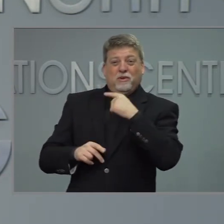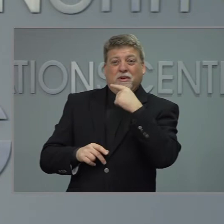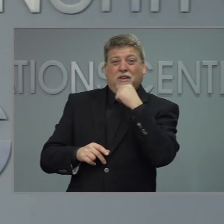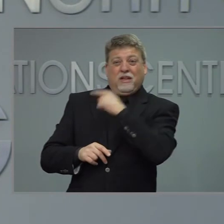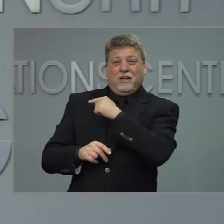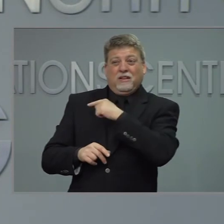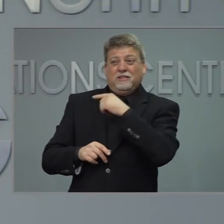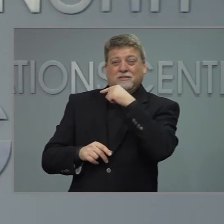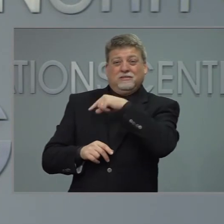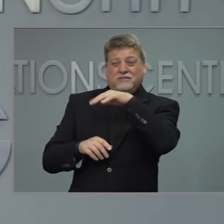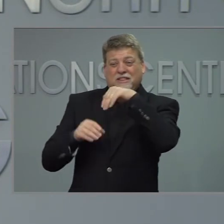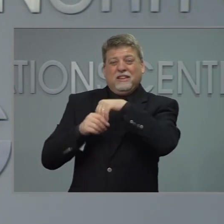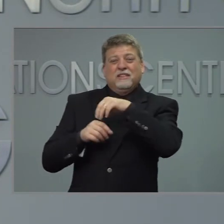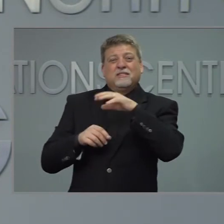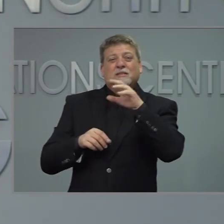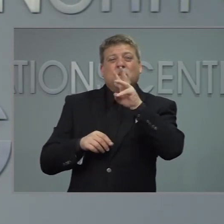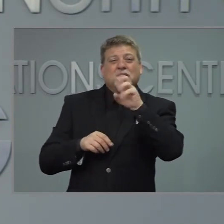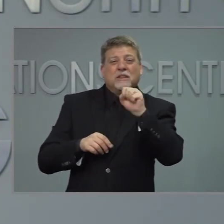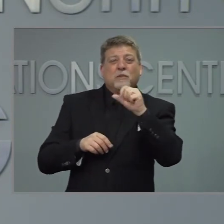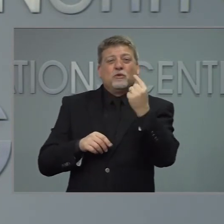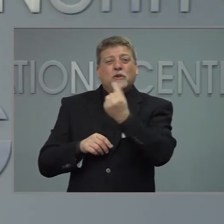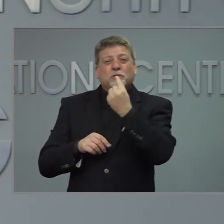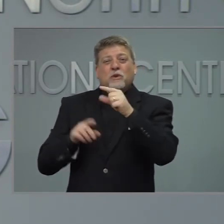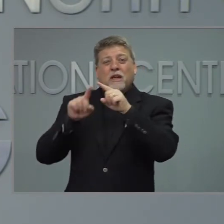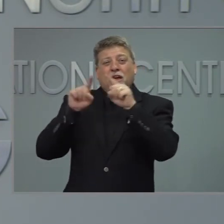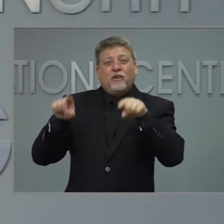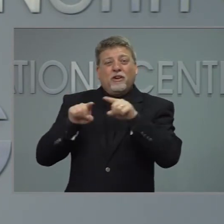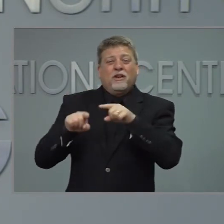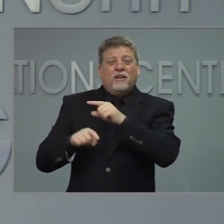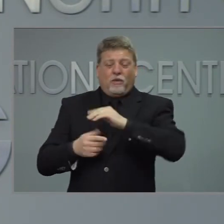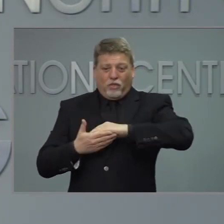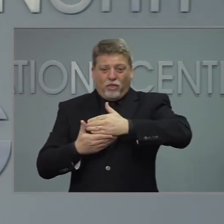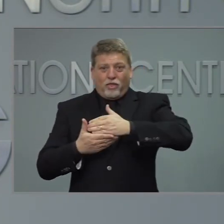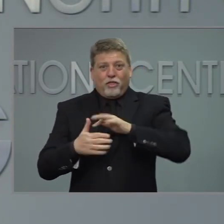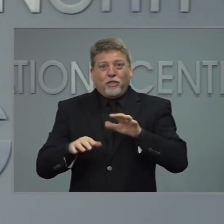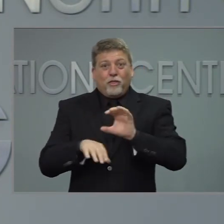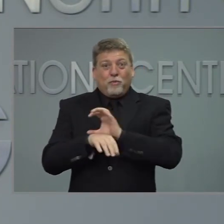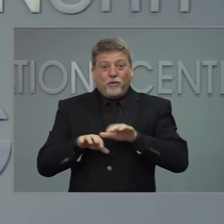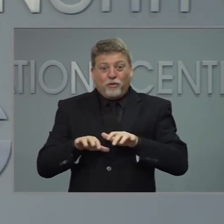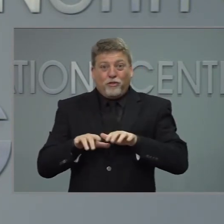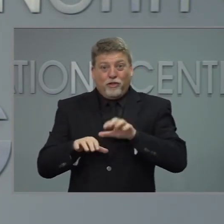Ante qué nos puede decir qué es lo que pasó en el área y.